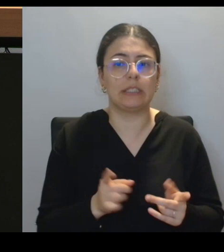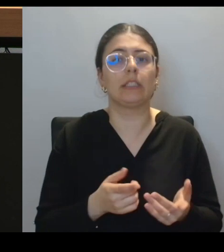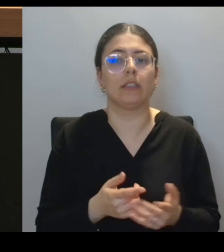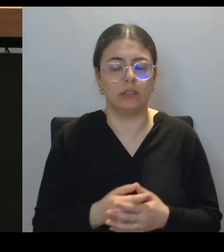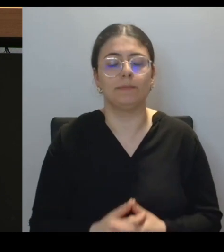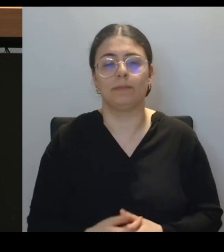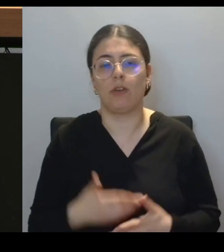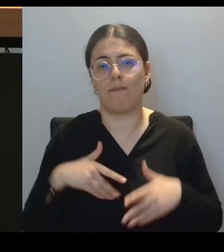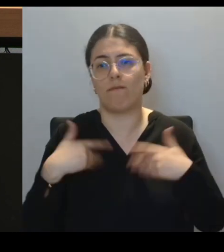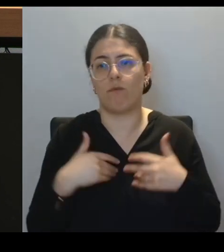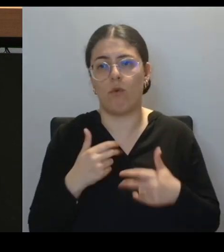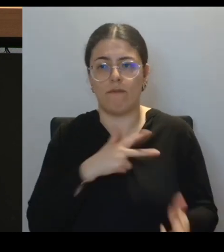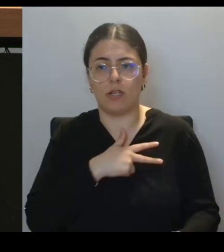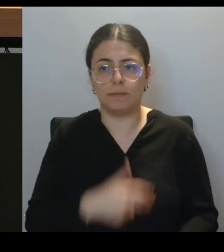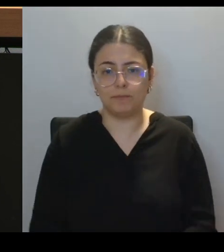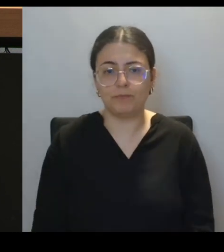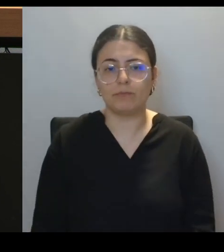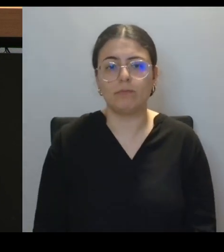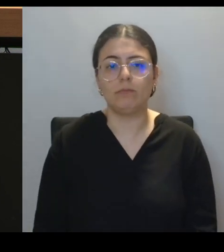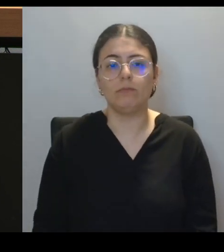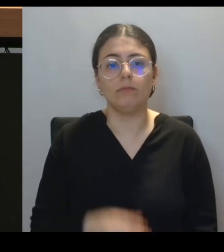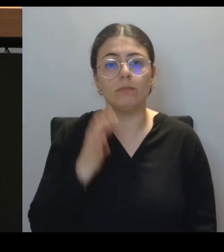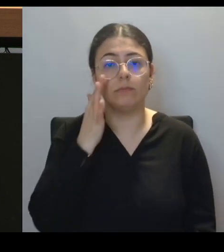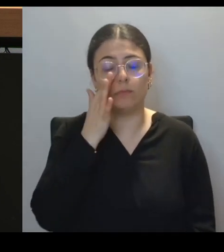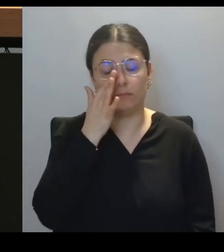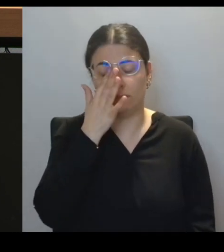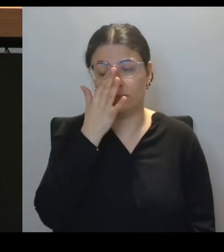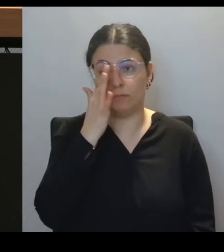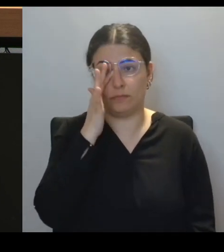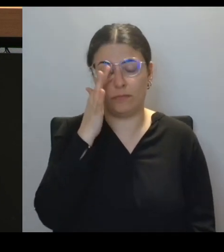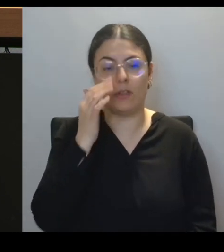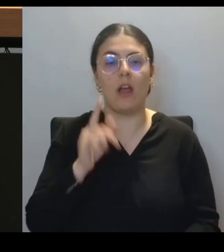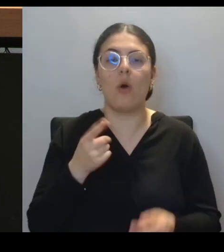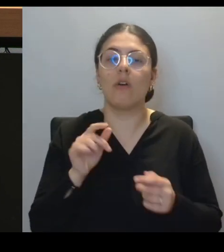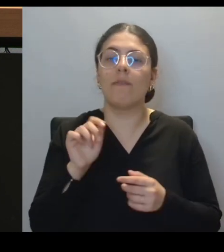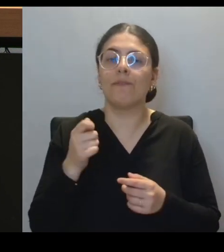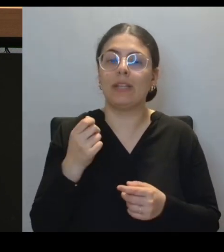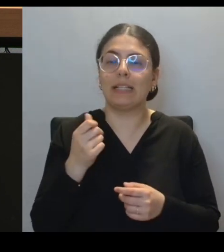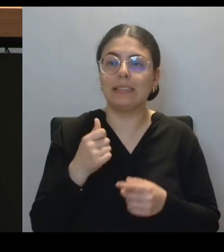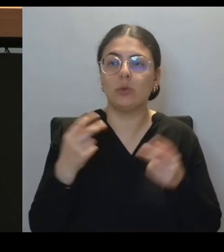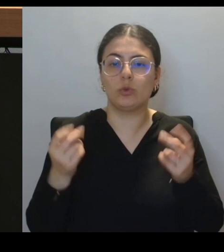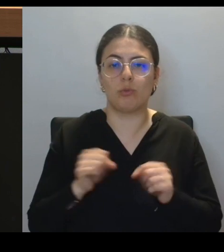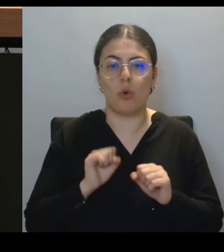Finanzierungsmöglichkeiten infrage kommen können. Und ich möchte auch zur Crew, sagen wir als